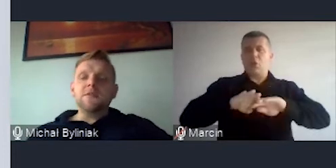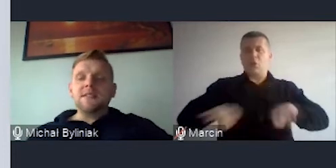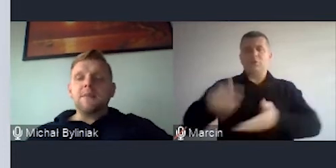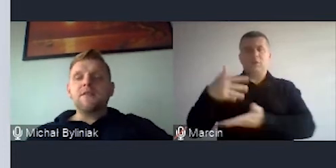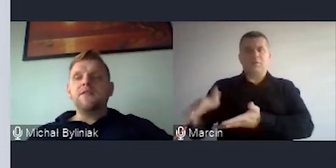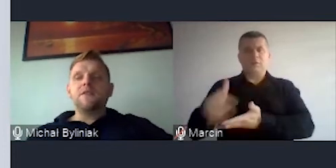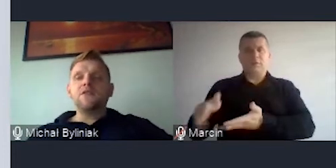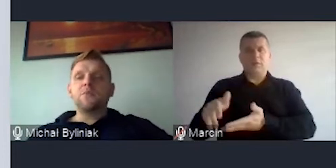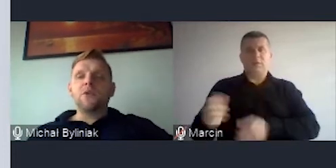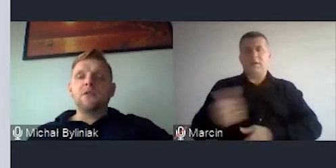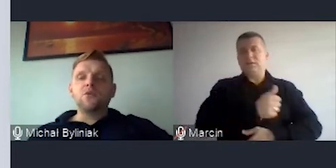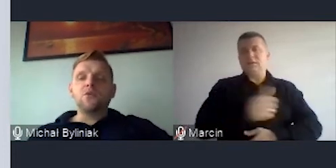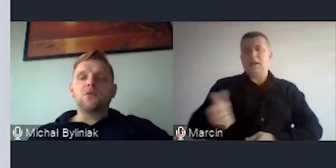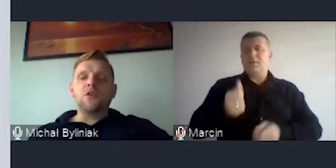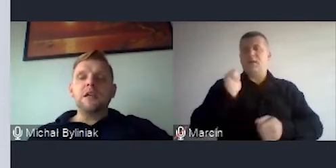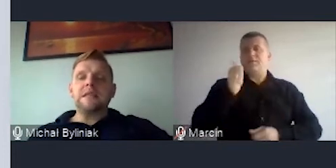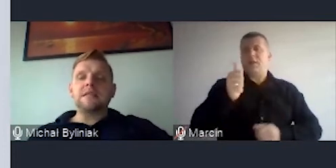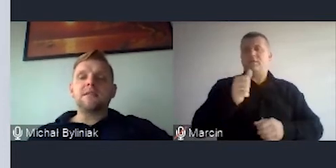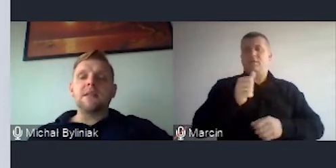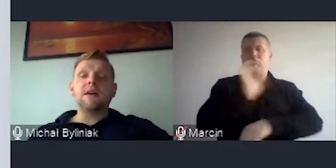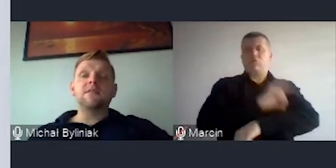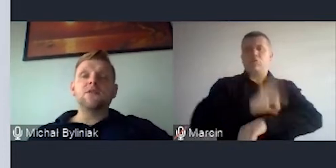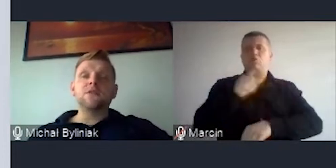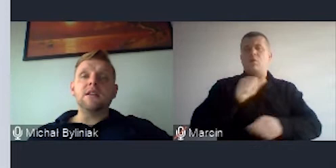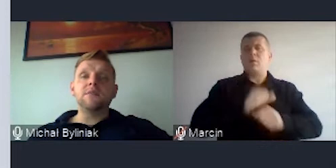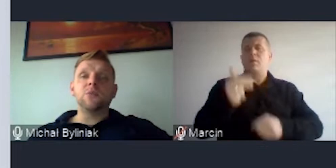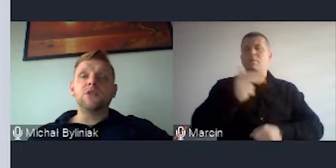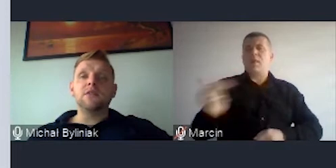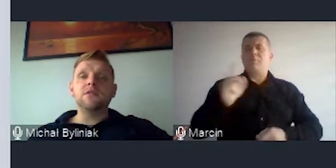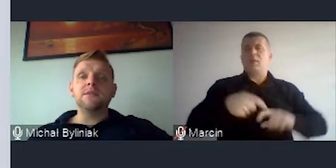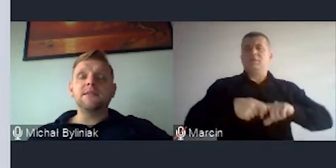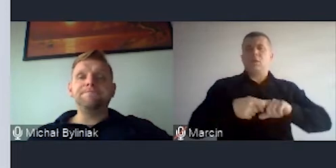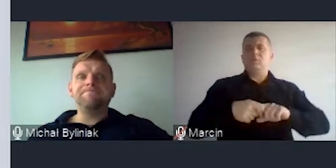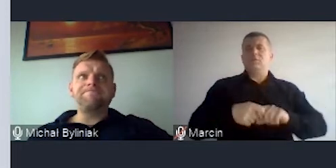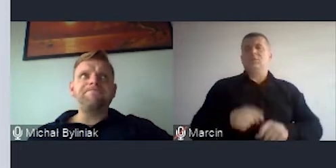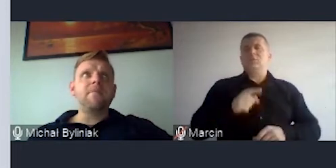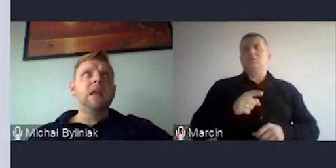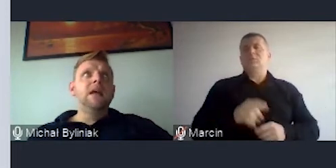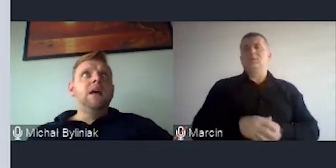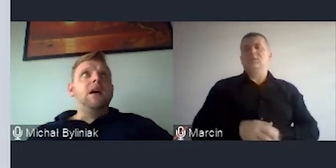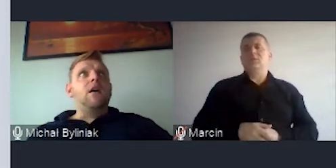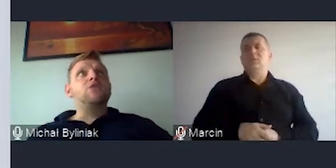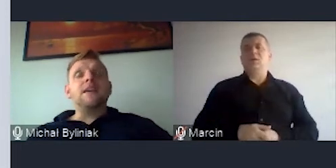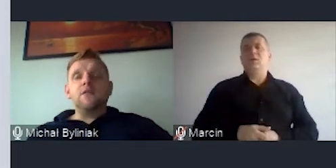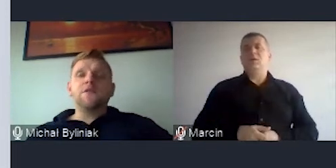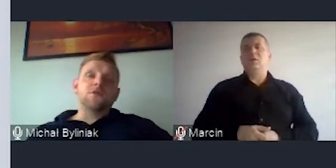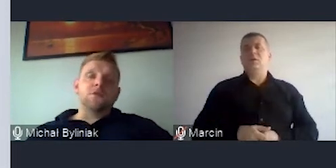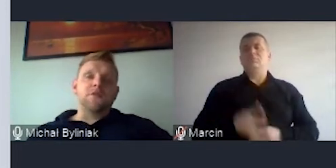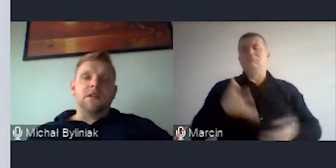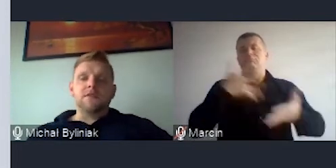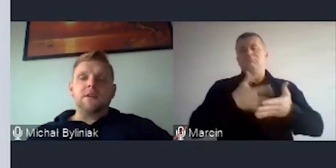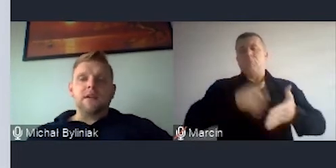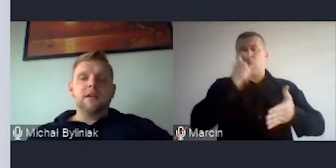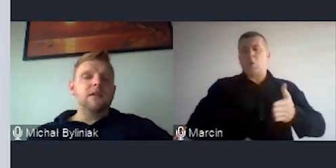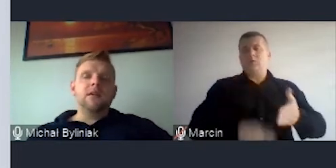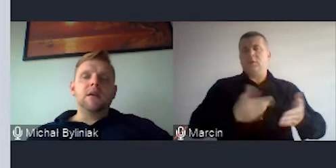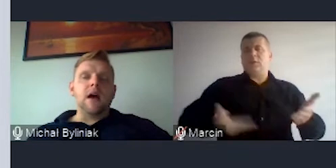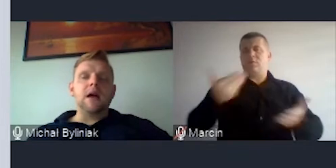Natomiast sama kwalifikowalność projektu to jest temat związany bezpośrednio z oceną wniosku o dofinansowanie.